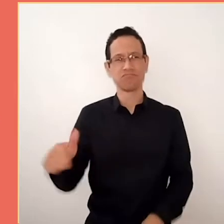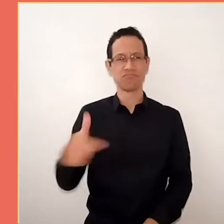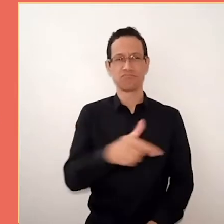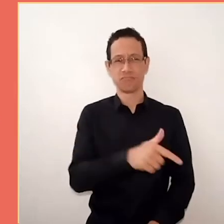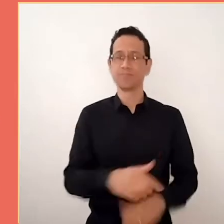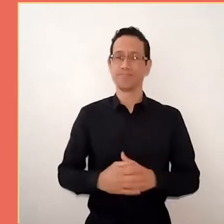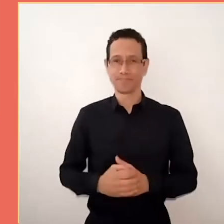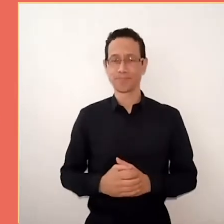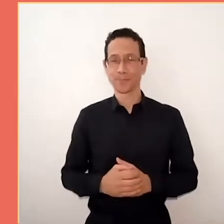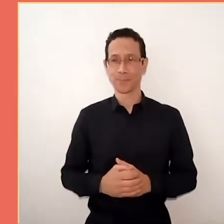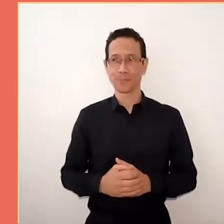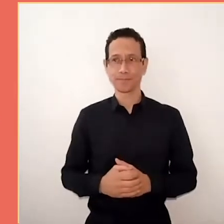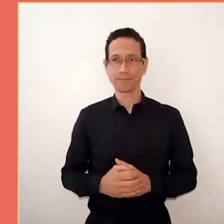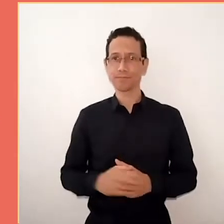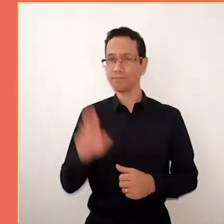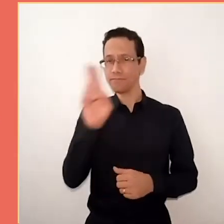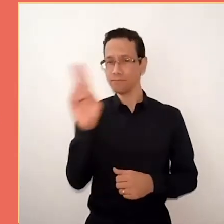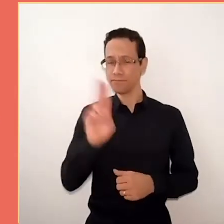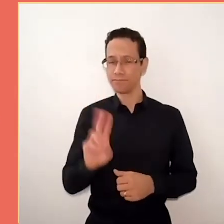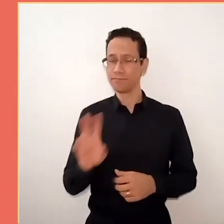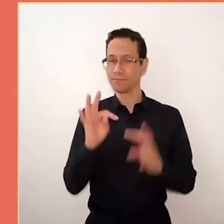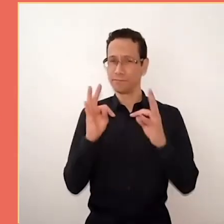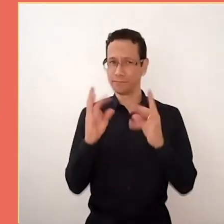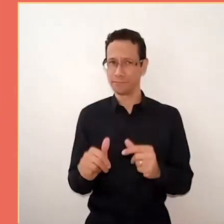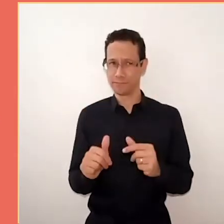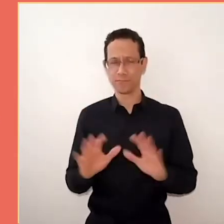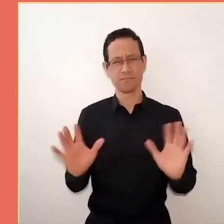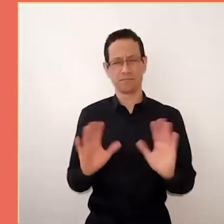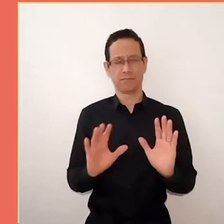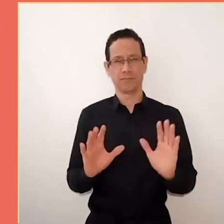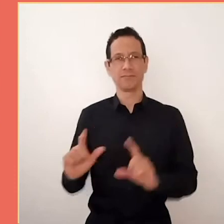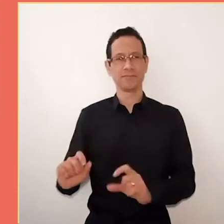Não vou citar cada nome, mas todos que passaram por esse espaço nesta semana